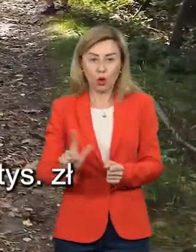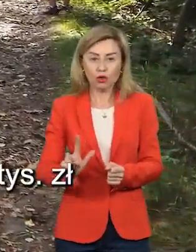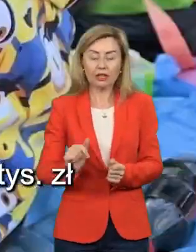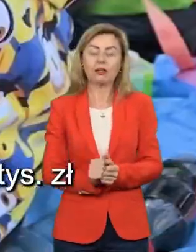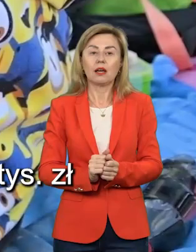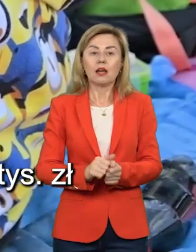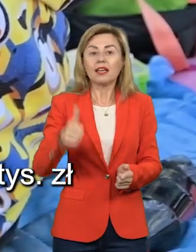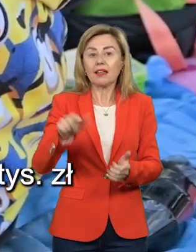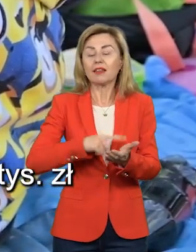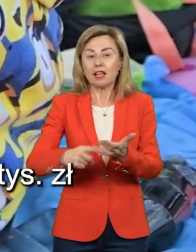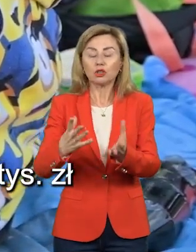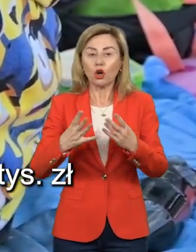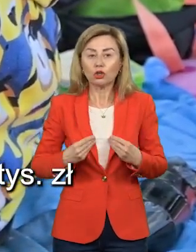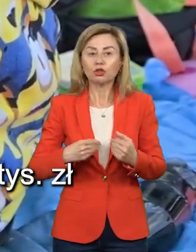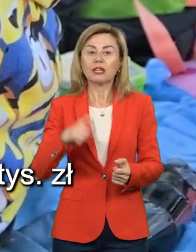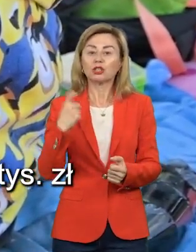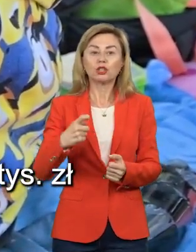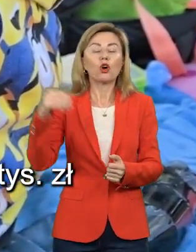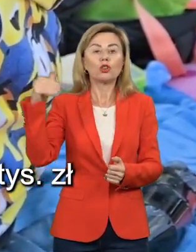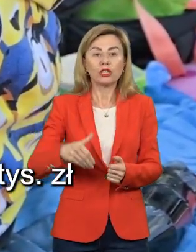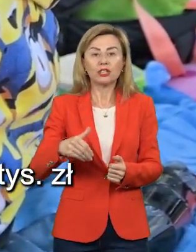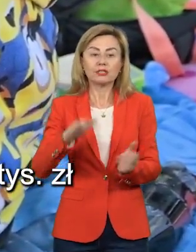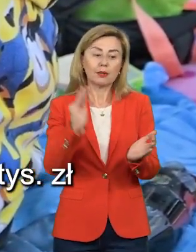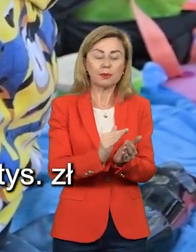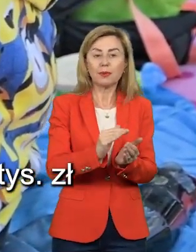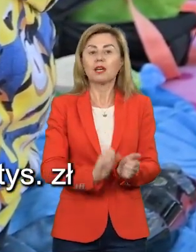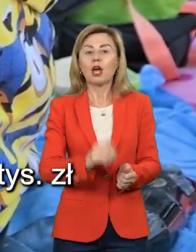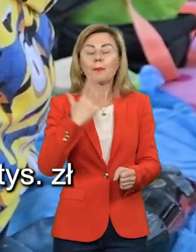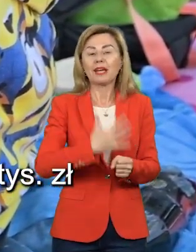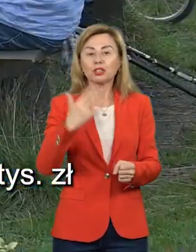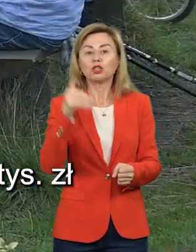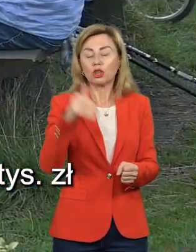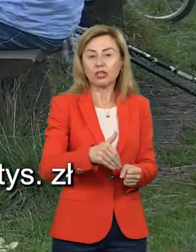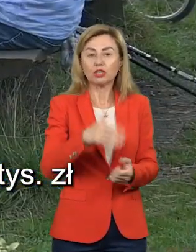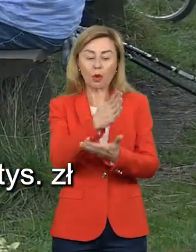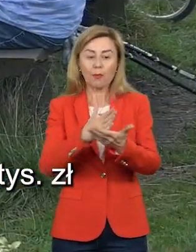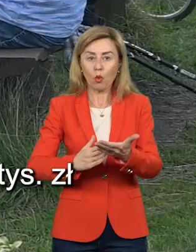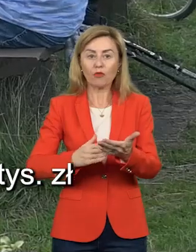Maksymalna kwota dofinansowania 100 tys. zł, minimalna 50 tys. zł i połowa z tej dotacji, jak już wspomniałem,